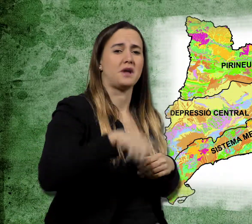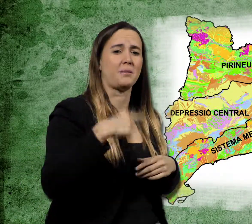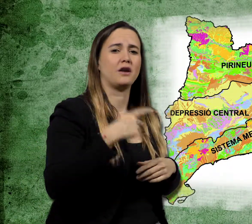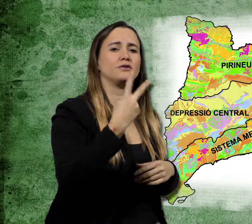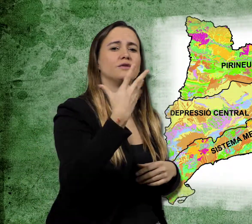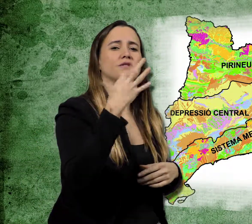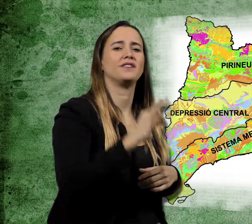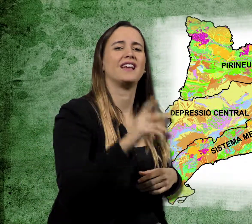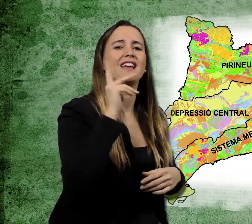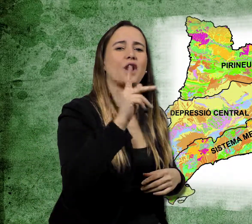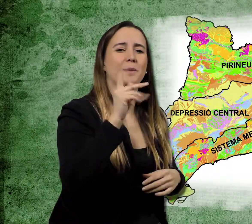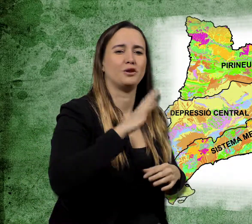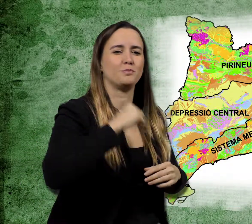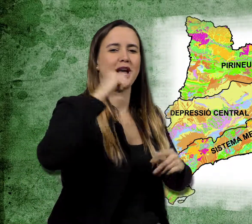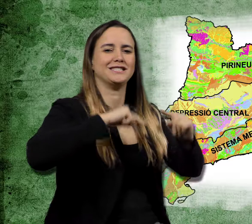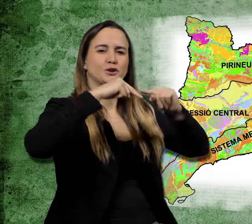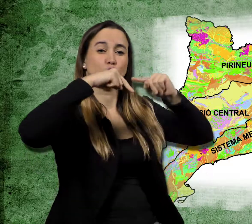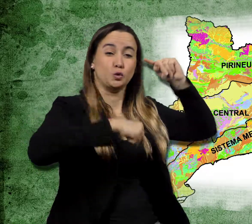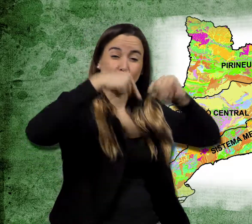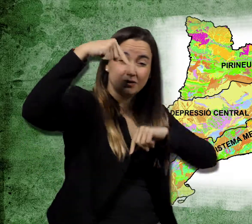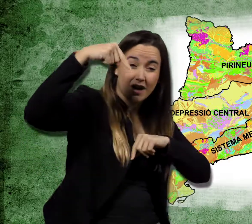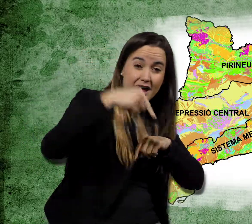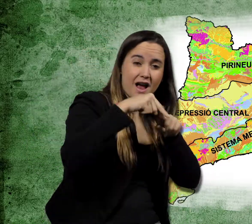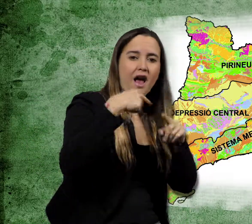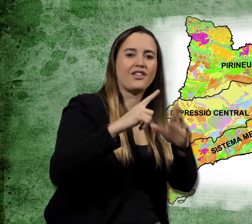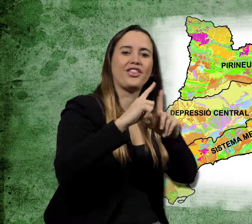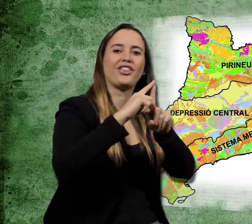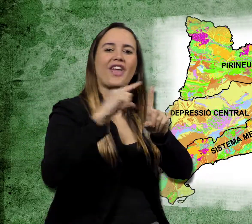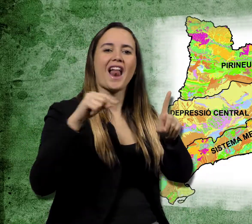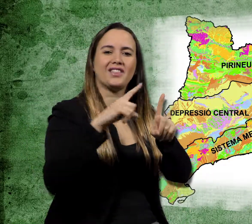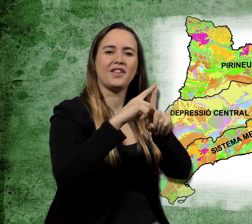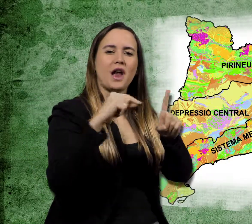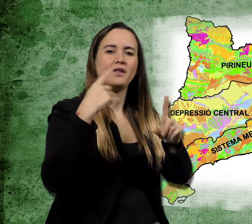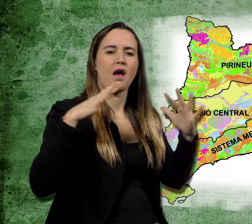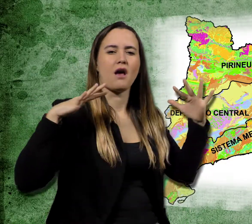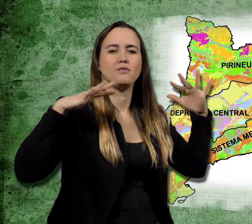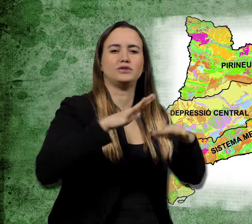i, 250 quilòmetres més al sud, un delta que recull els sediments